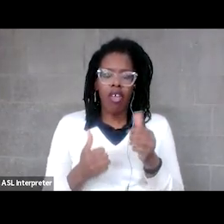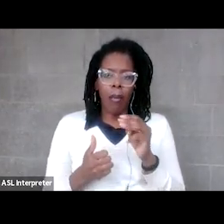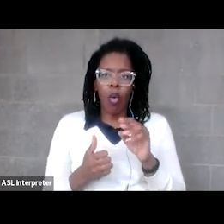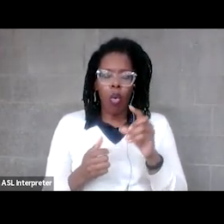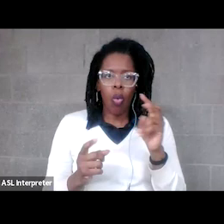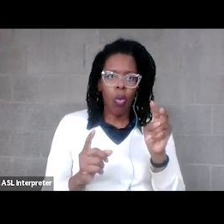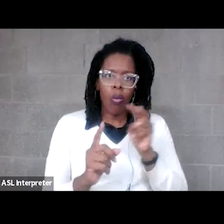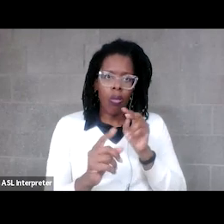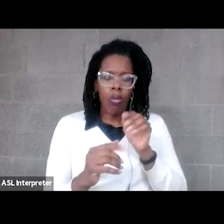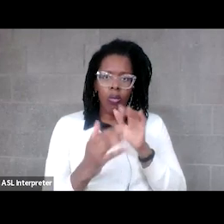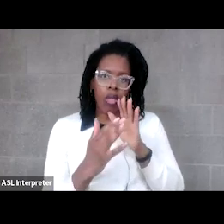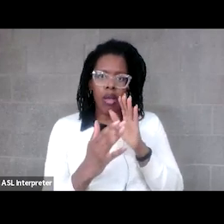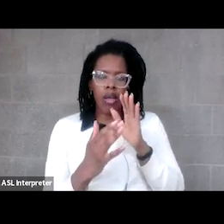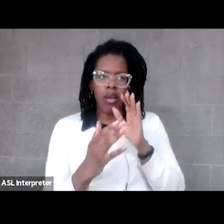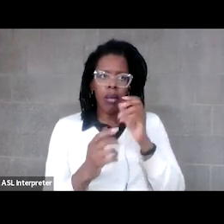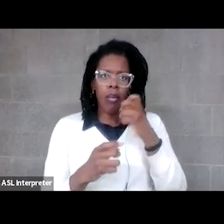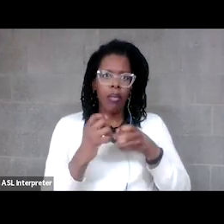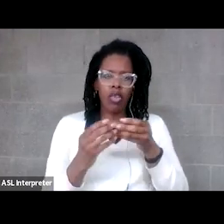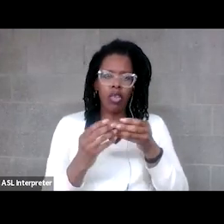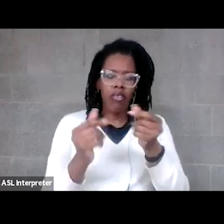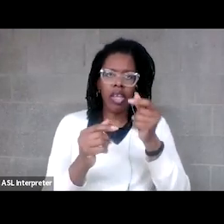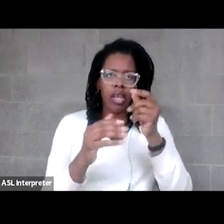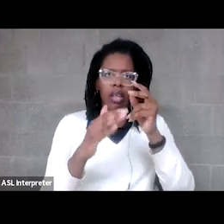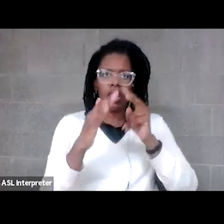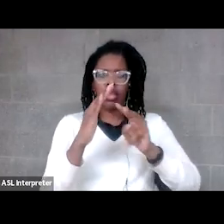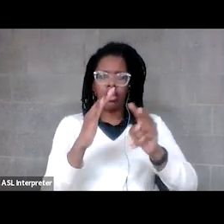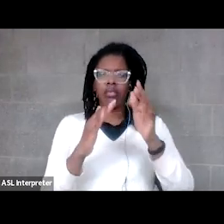resolver problemas, sentirse seguros, o incluso sentirse tranquilos.